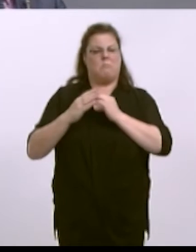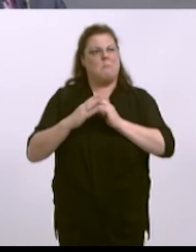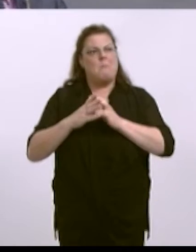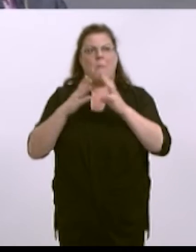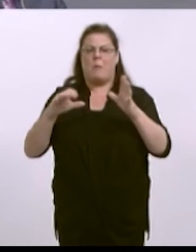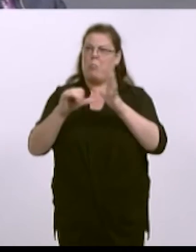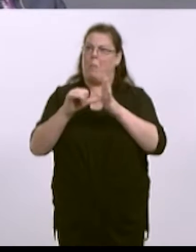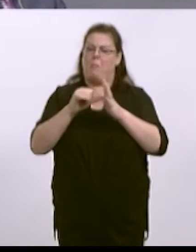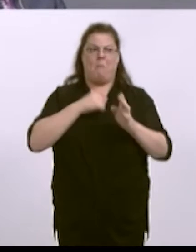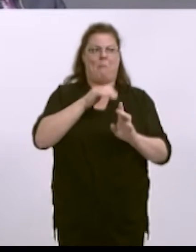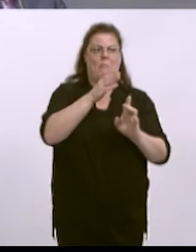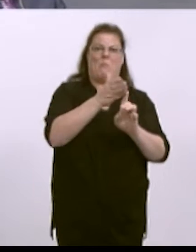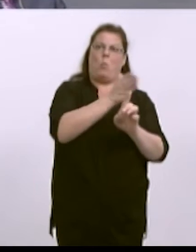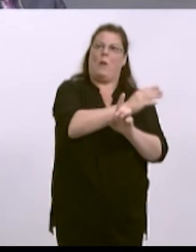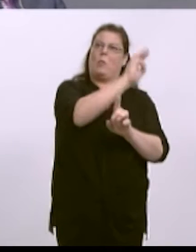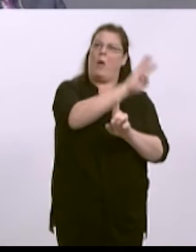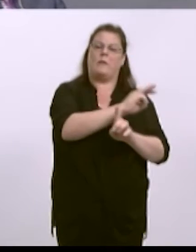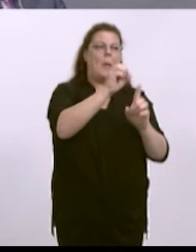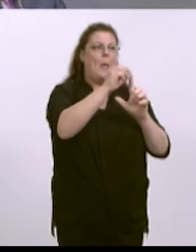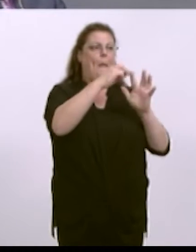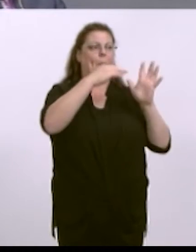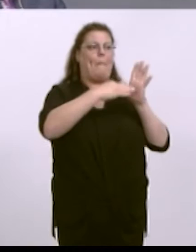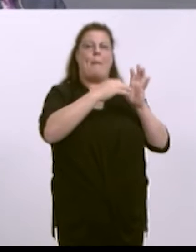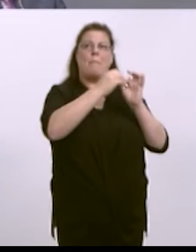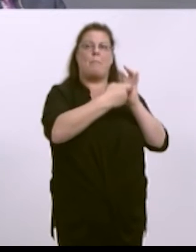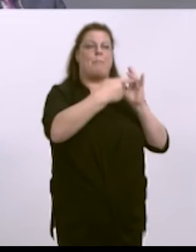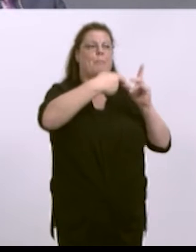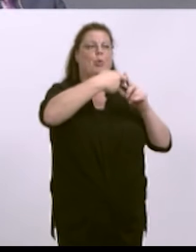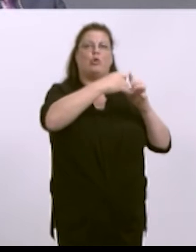rwyín croesawuír camau y cyhoeddodd y Gweinidog yr wythnos diwethaf i helpuír cymunedau hynny